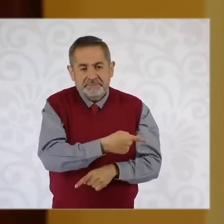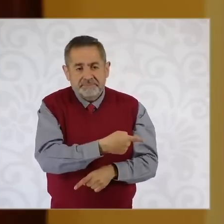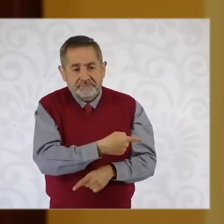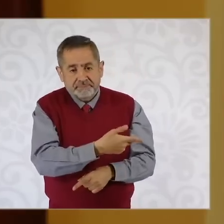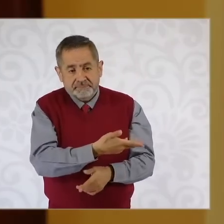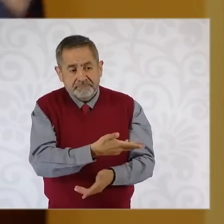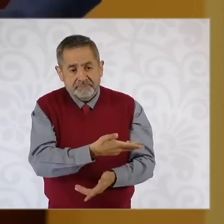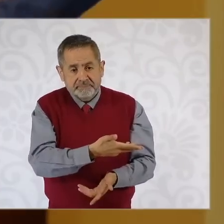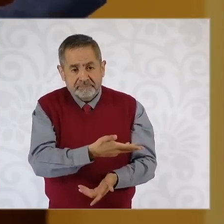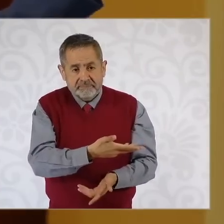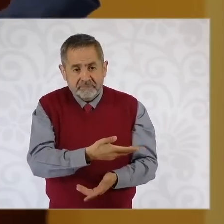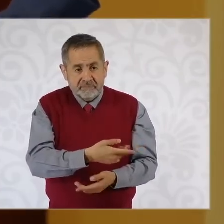y quiénes son los que